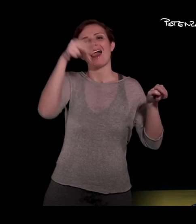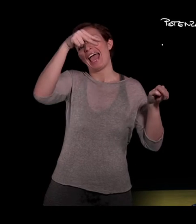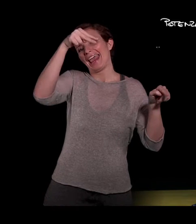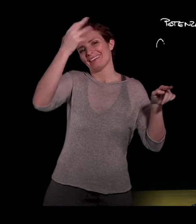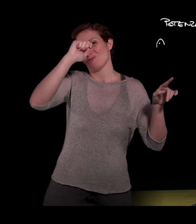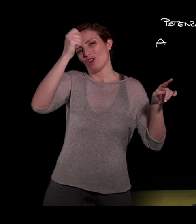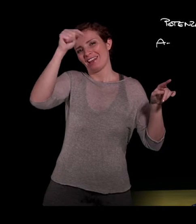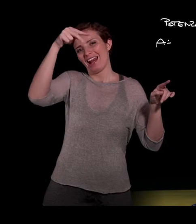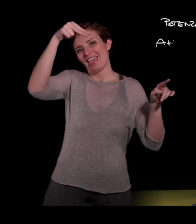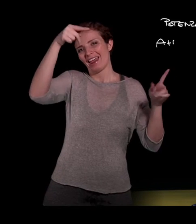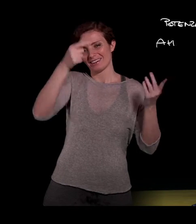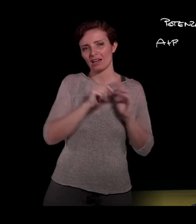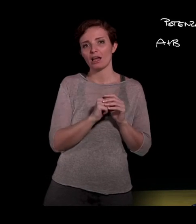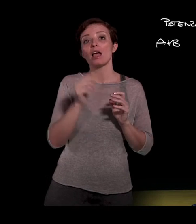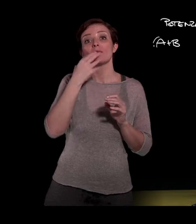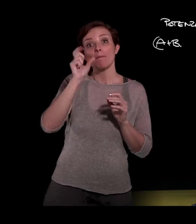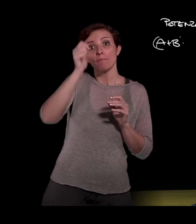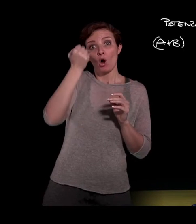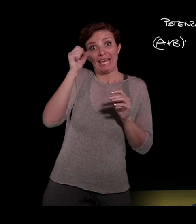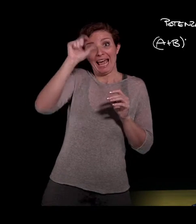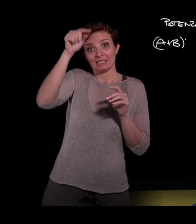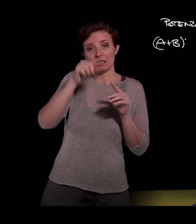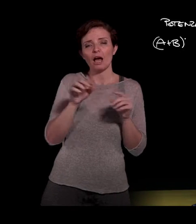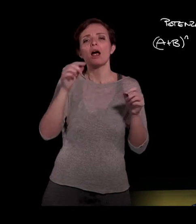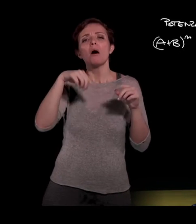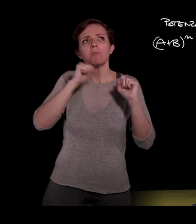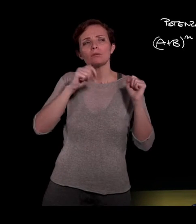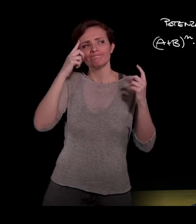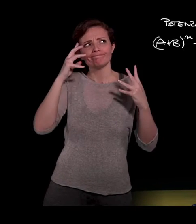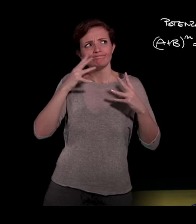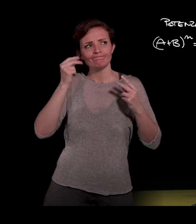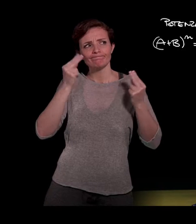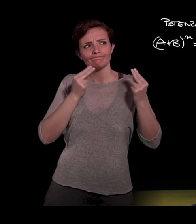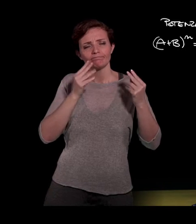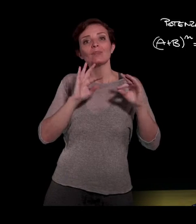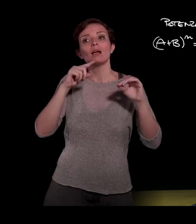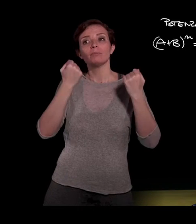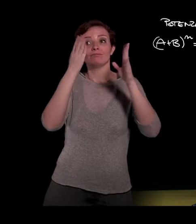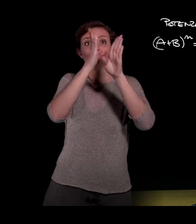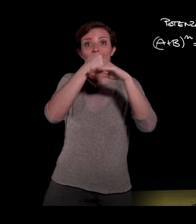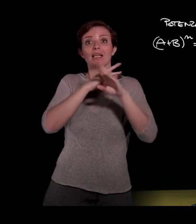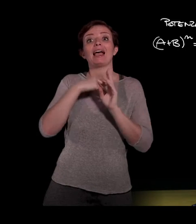abbiamo che per la potenza di un binomio possiamo ragionare andando a dividere la potenza, come nel seguente esempio.